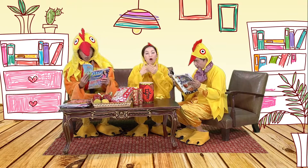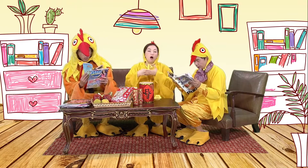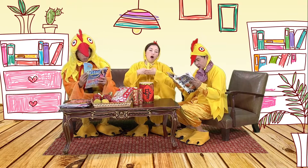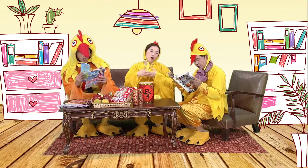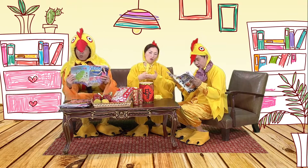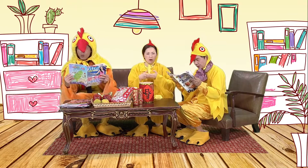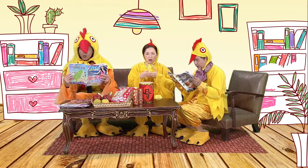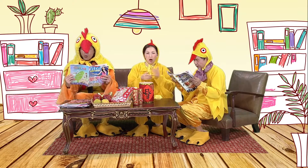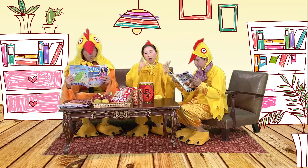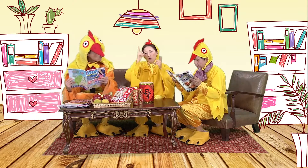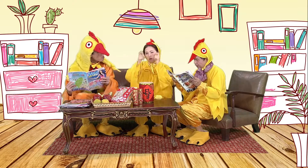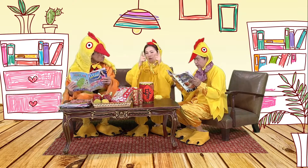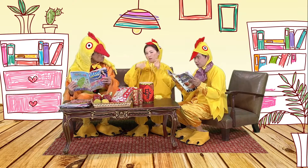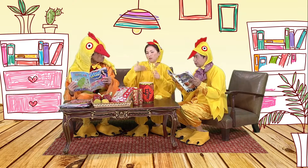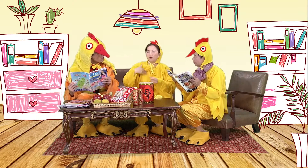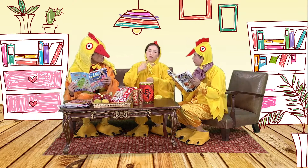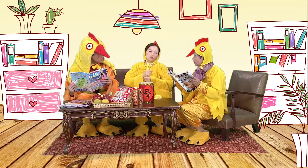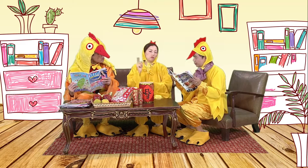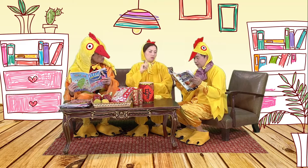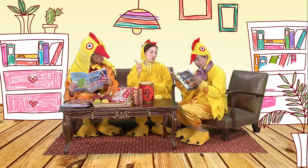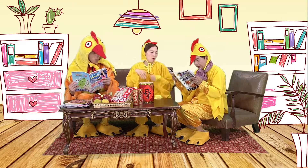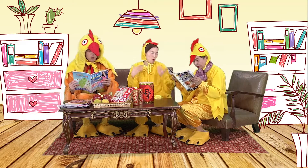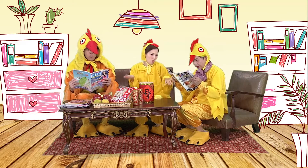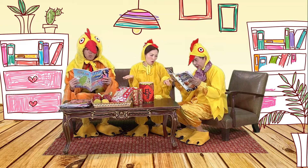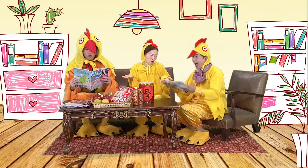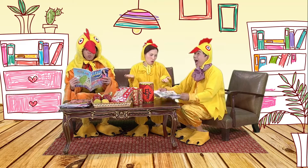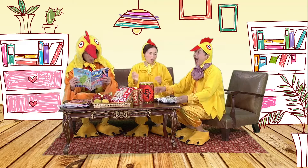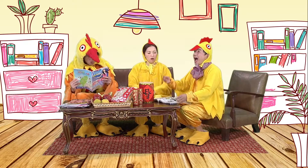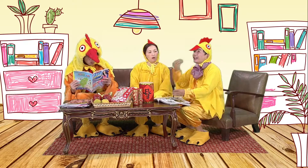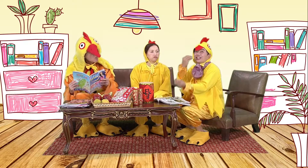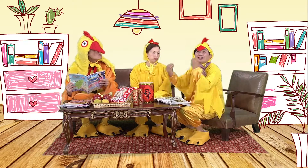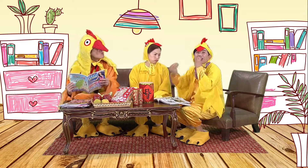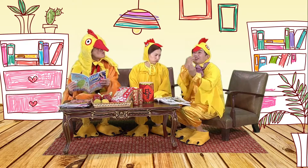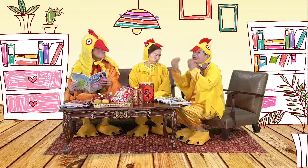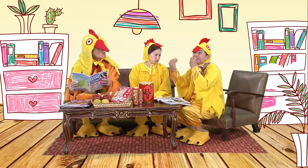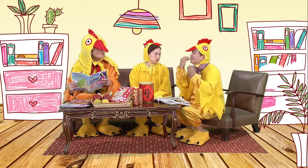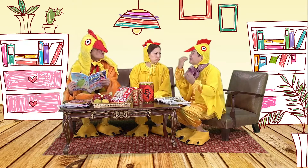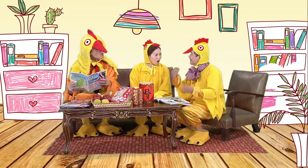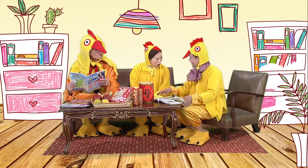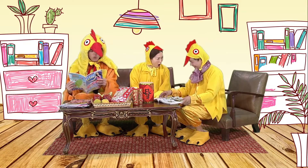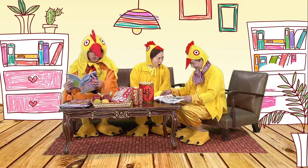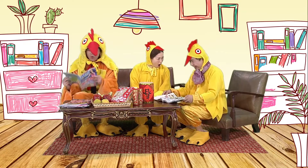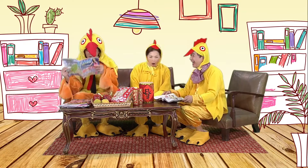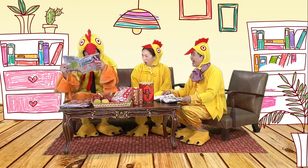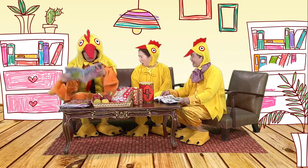好無聊喔 過年都不知道要做什麼 不如我們出去吃大餐吧